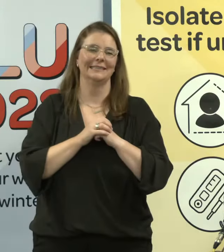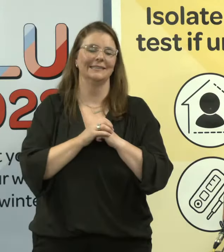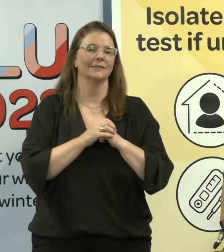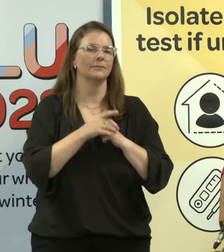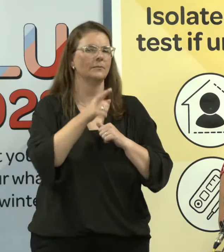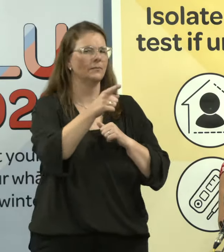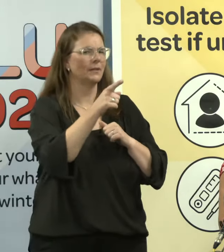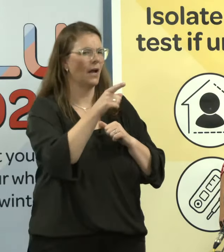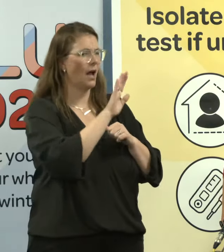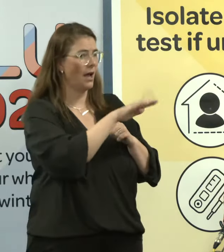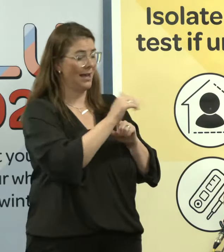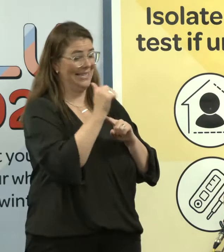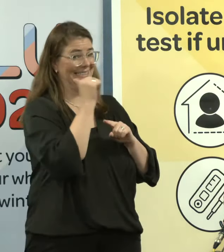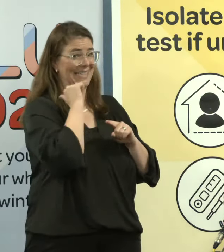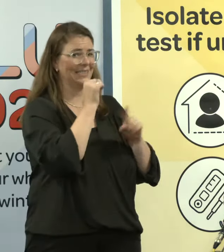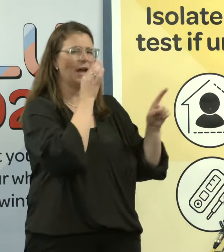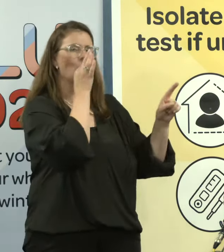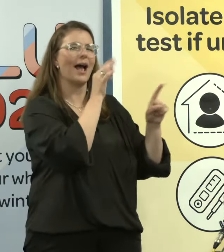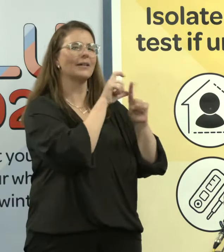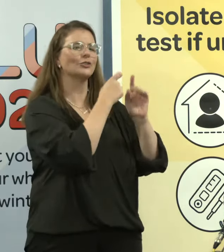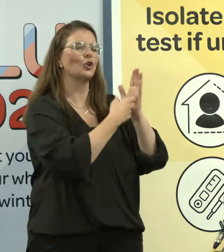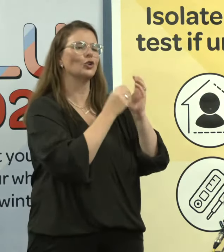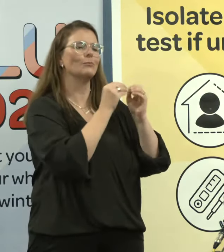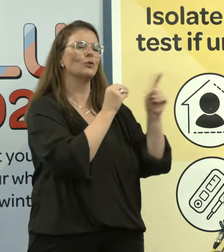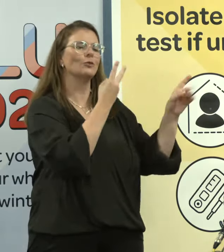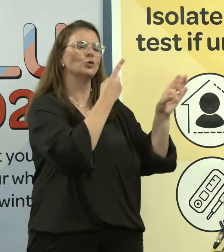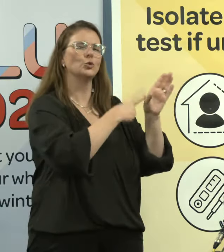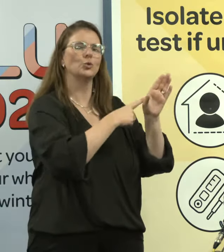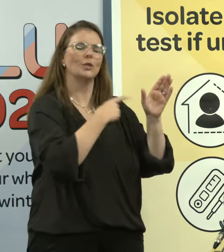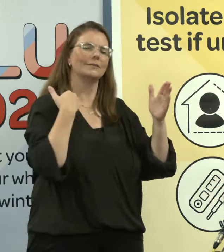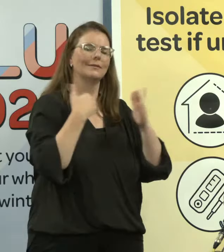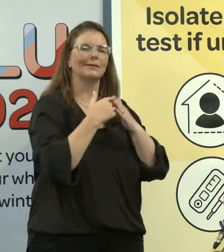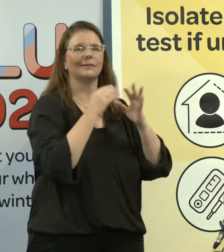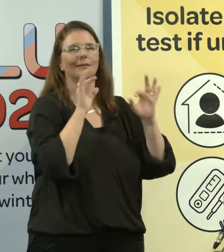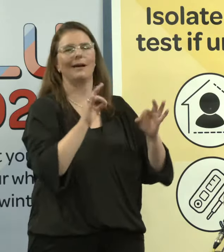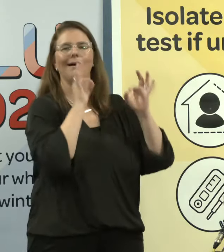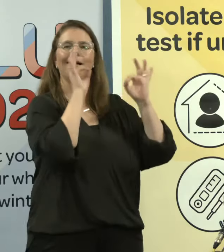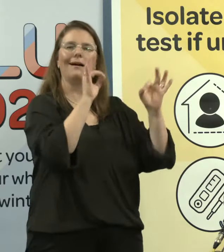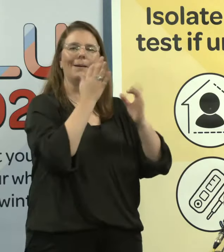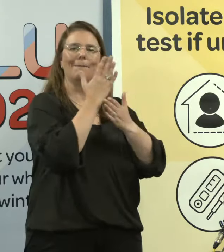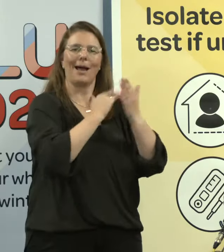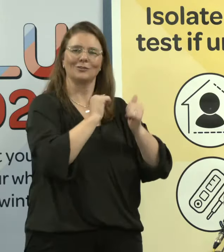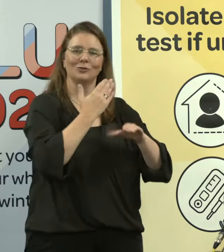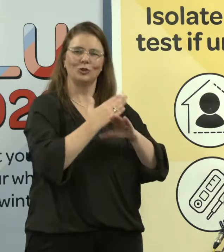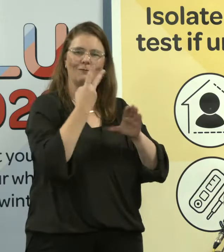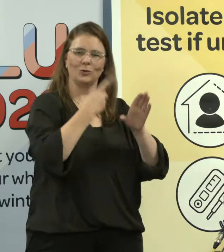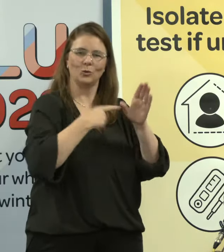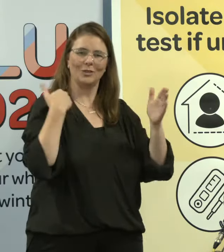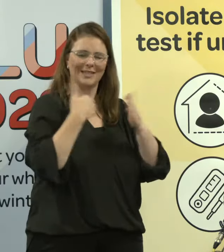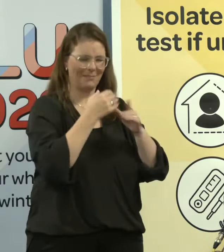ake taku hiahia ki te mahi tera pea he mahi e hiahia ana kia maha nga haerenga.